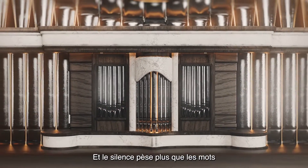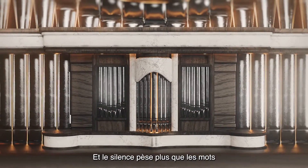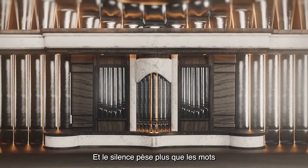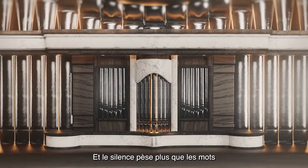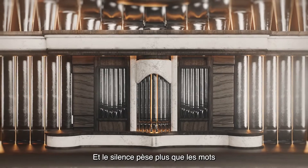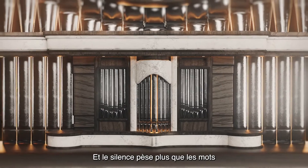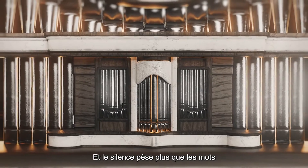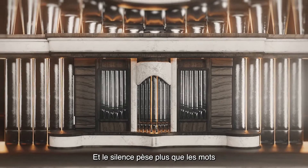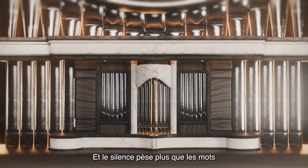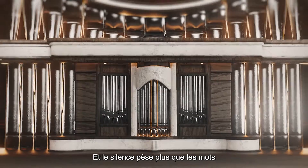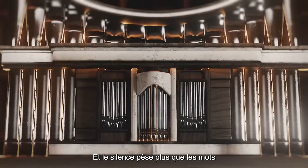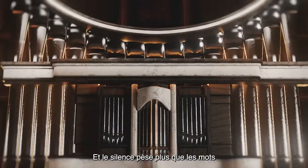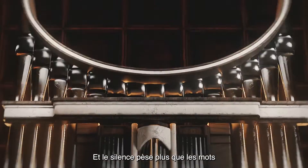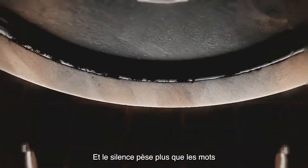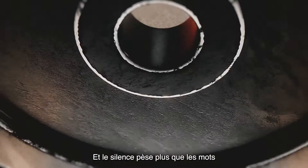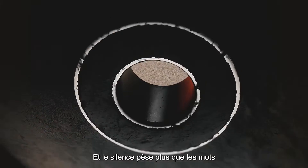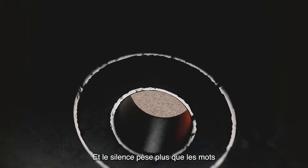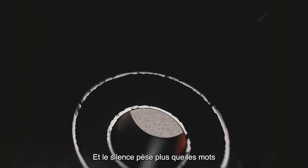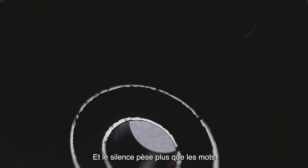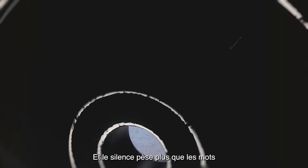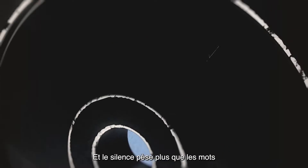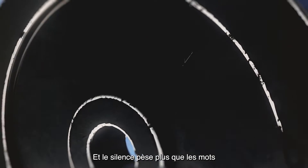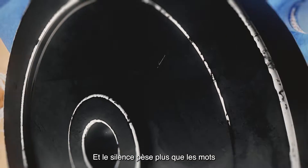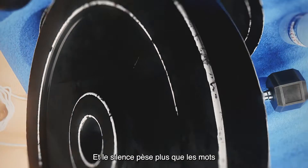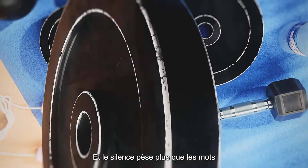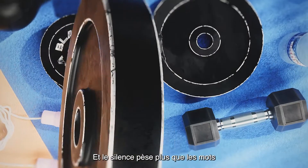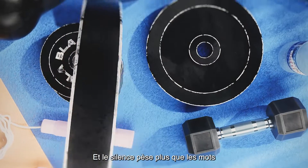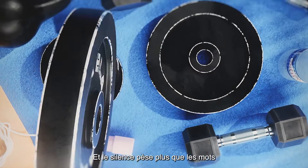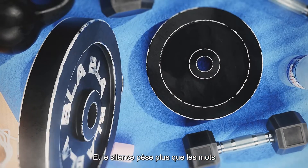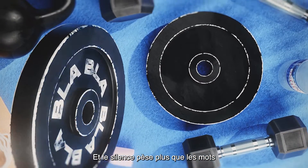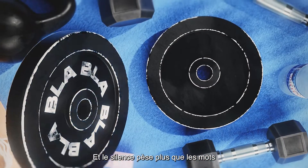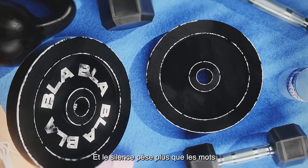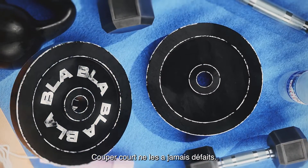Et le silence pèse plus que les mots